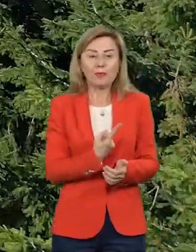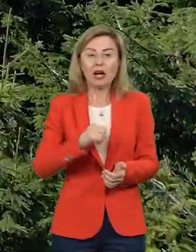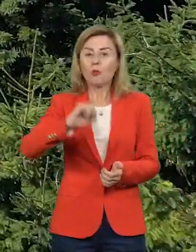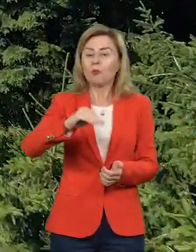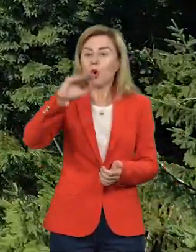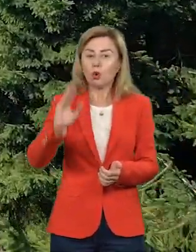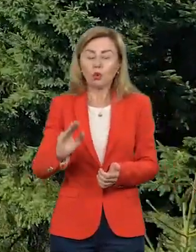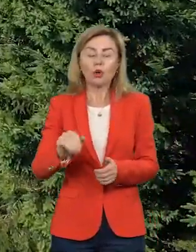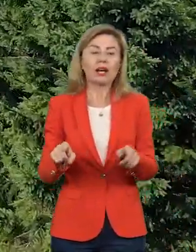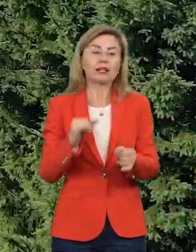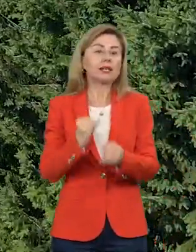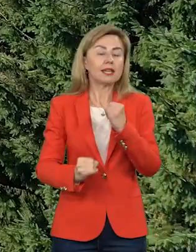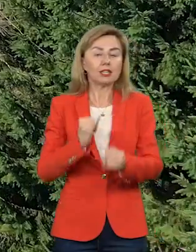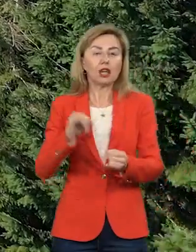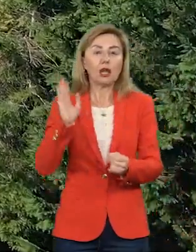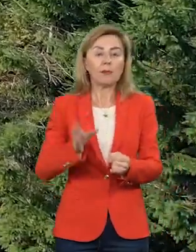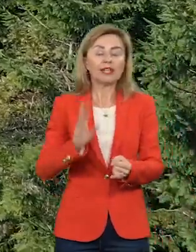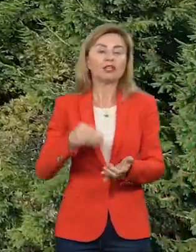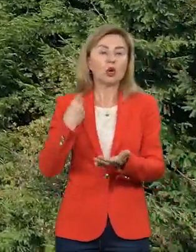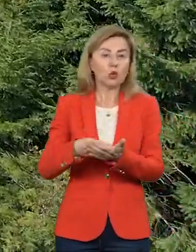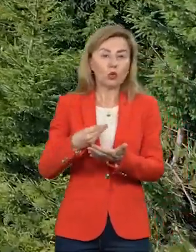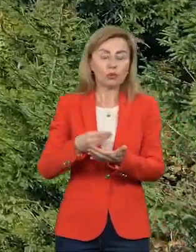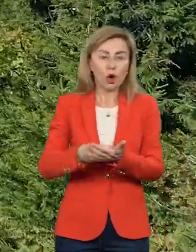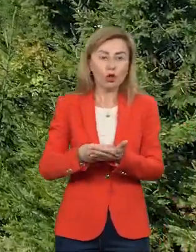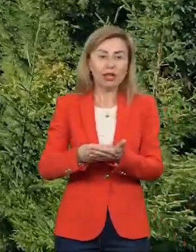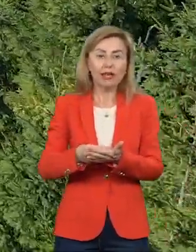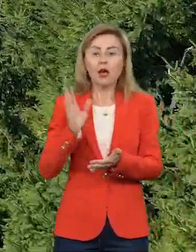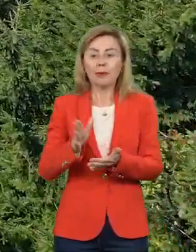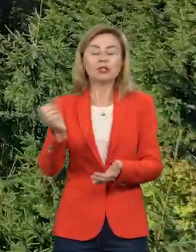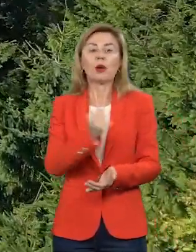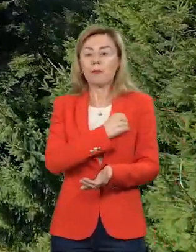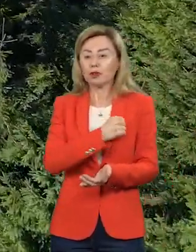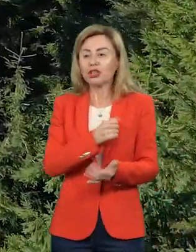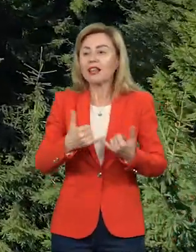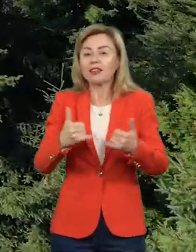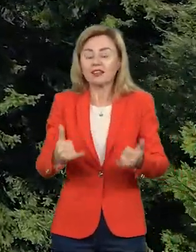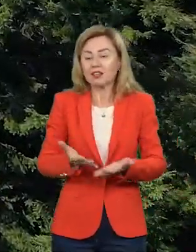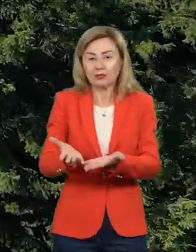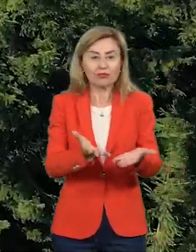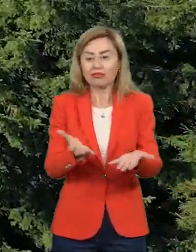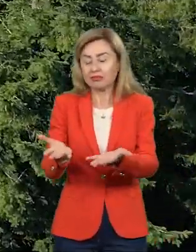I też, jeżeli będzie kupiony ten sprzęt u nas, na pewno będziemy go wypożyczać chętnym, którzy będą chcieli z niego korzystać.